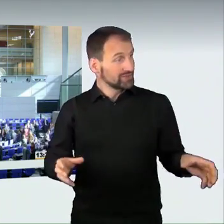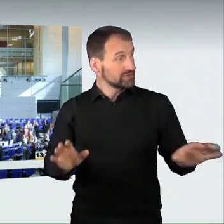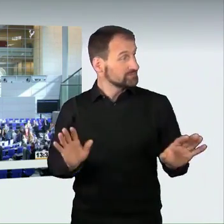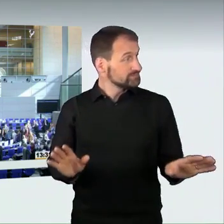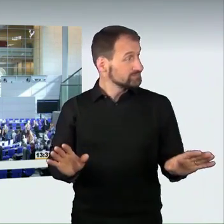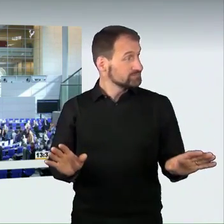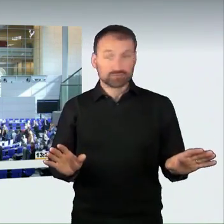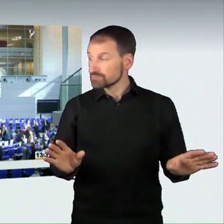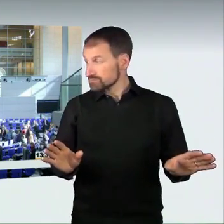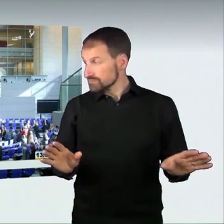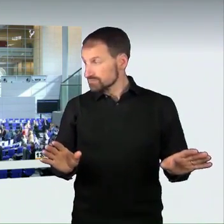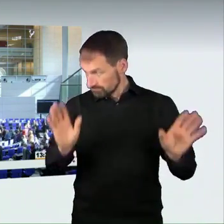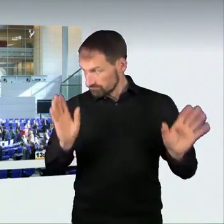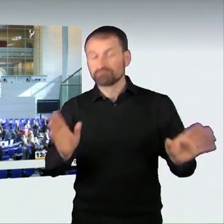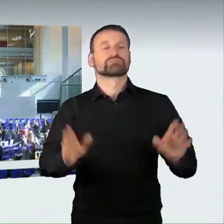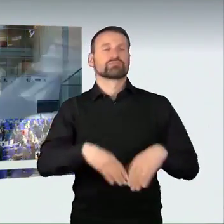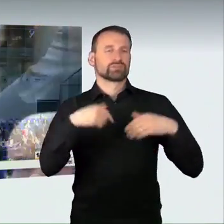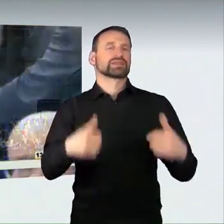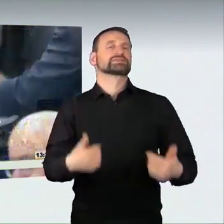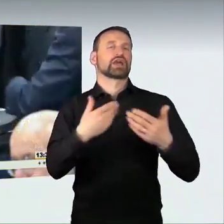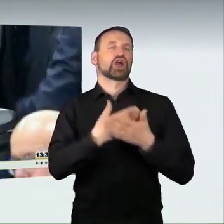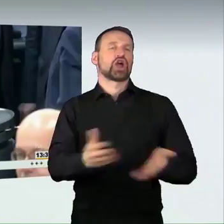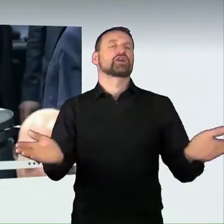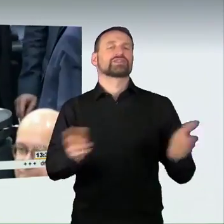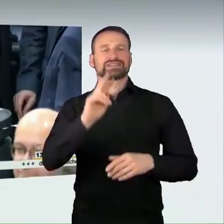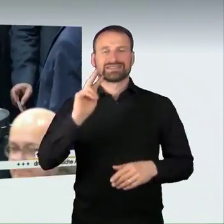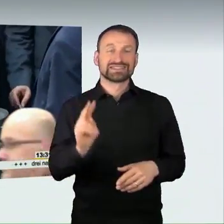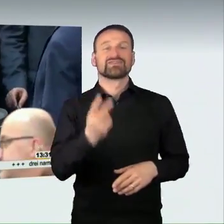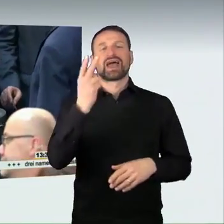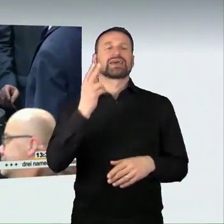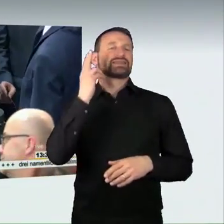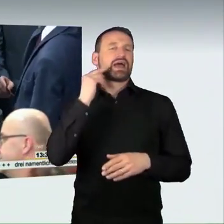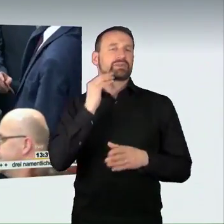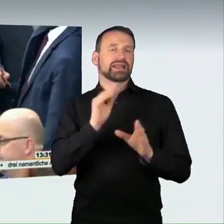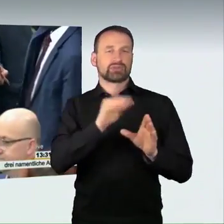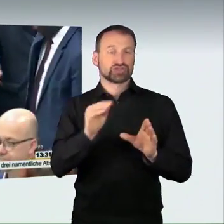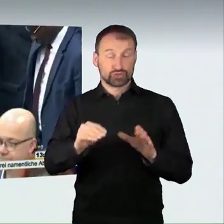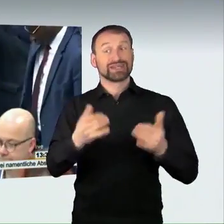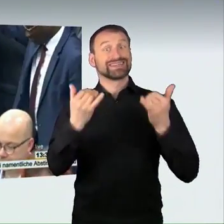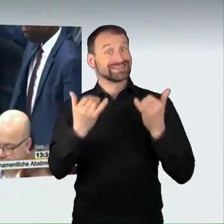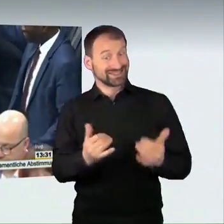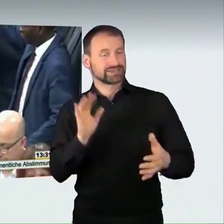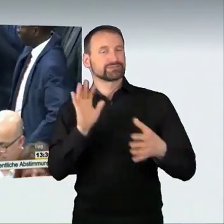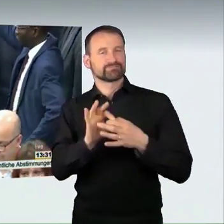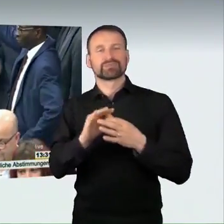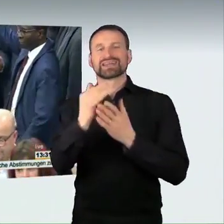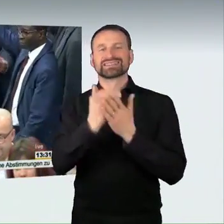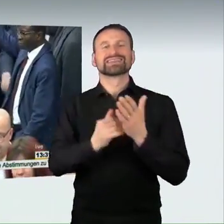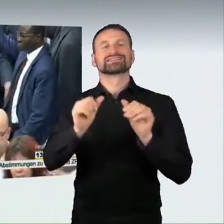Ich eröffne die zweite namentliche Abstimmung, diesmal über den Gesetzentwurf der Grünen. Bitte schön.